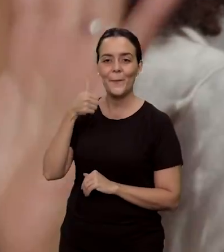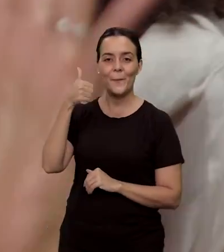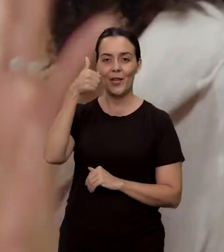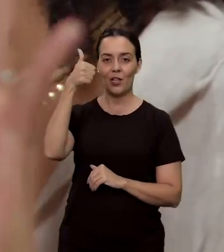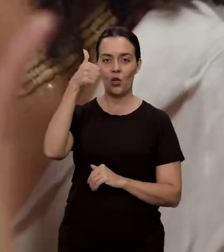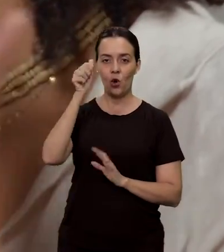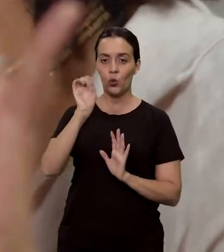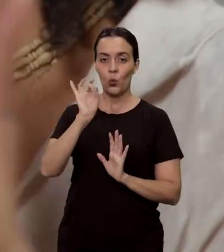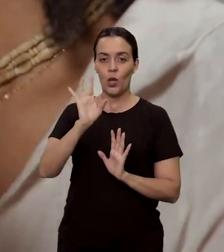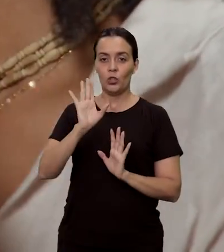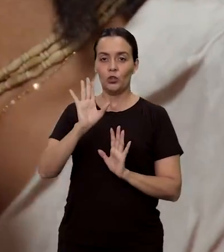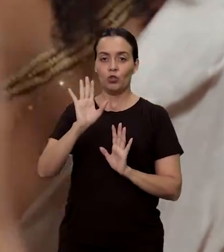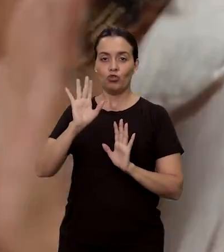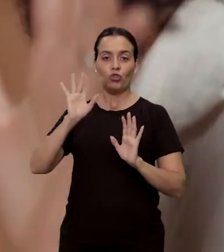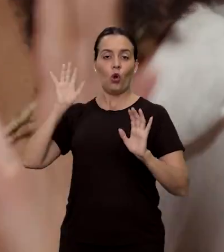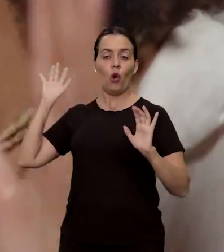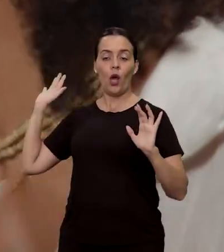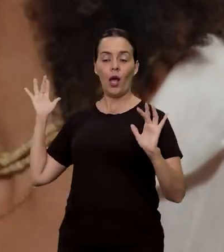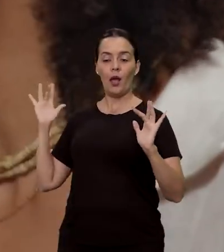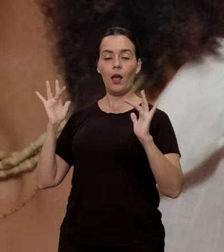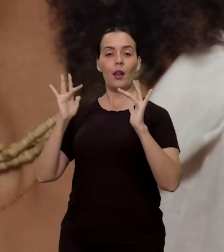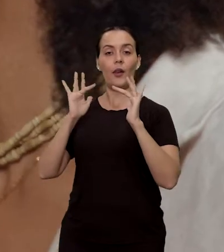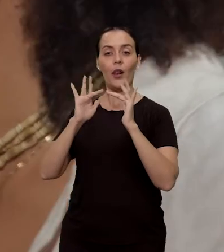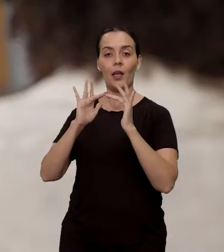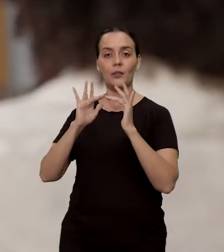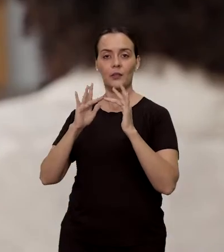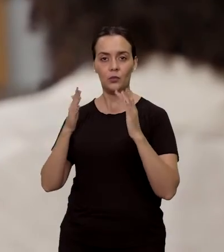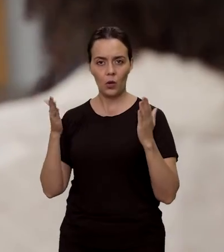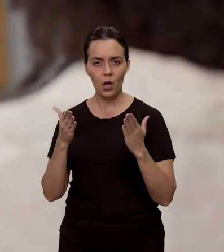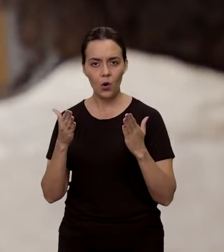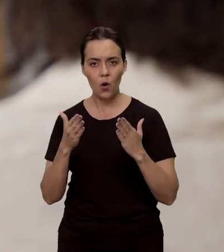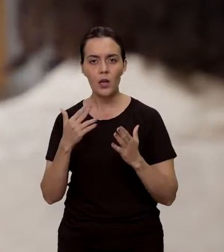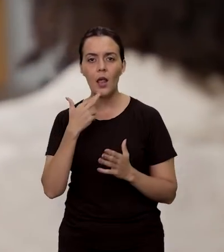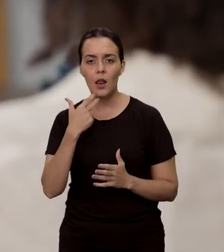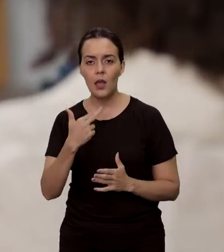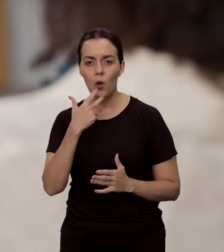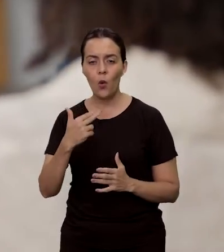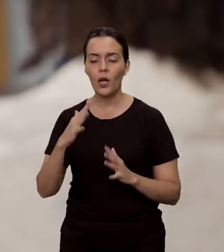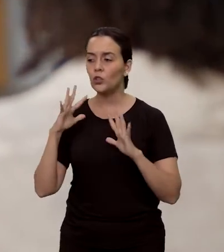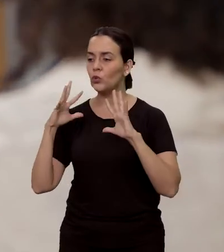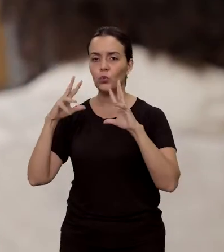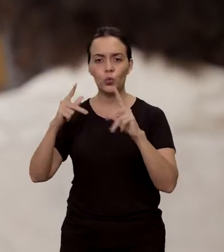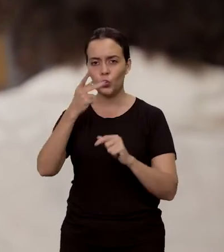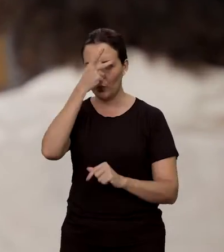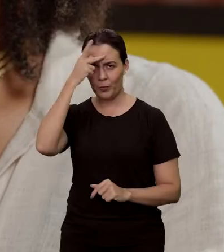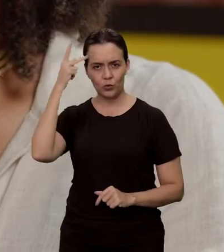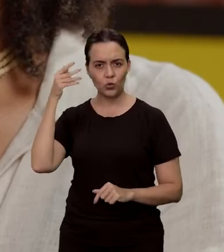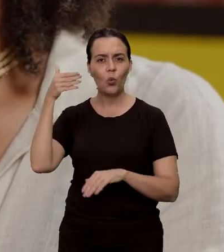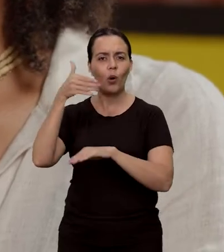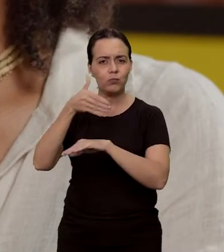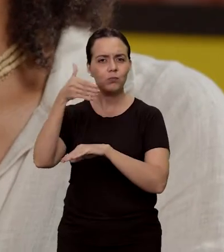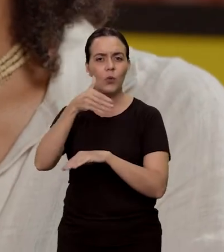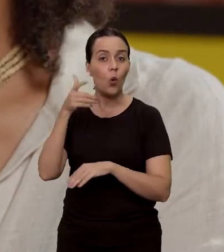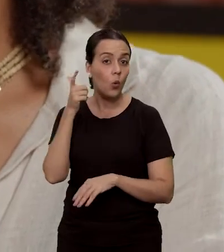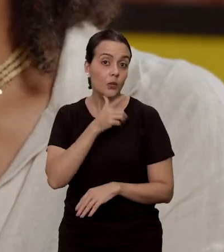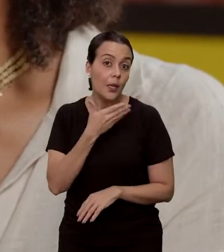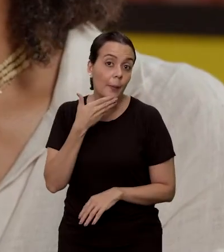muito clássico e virando uma linguagem acessível e de direito a todos, porque eu acho que a arte, ela é,